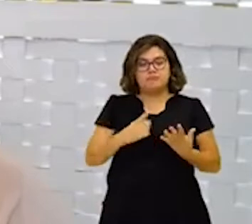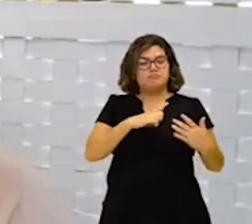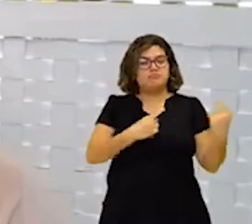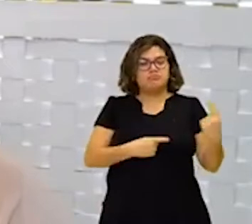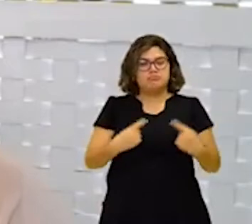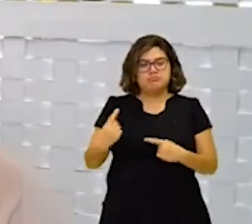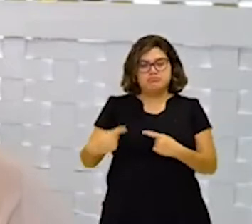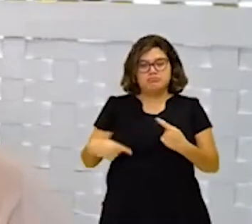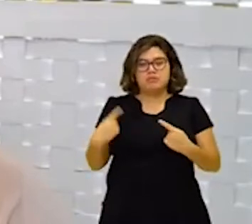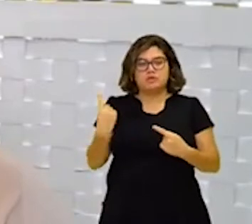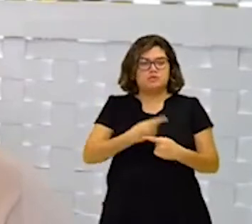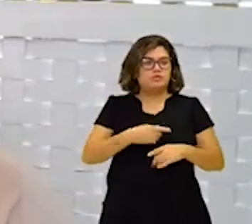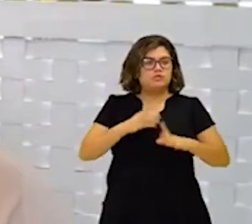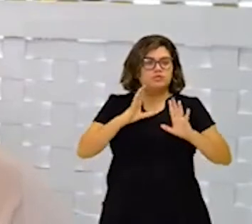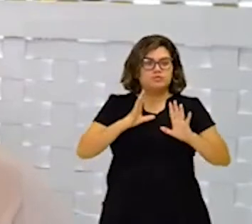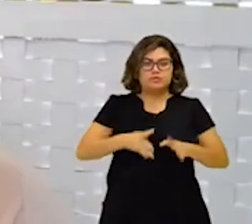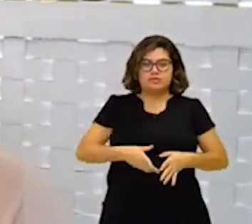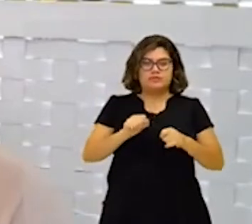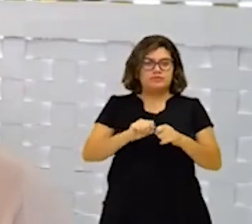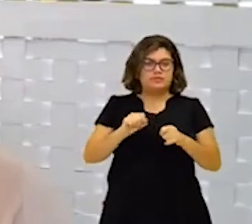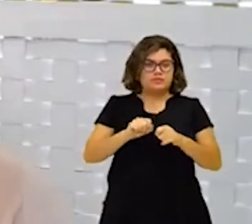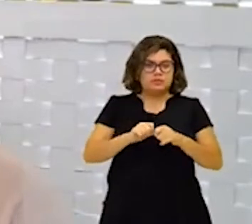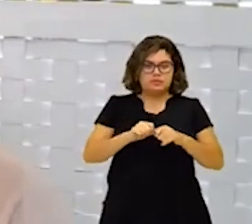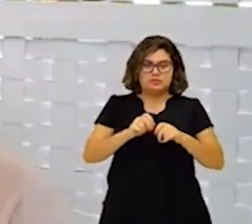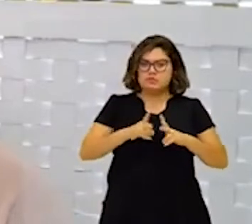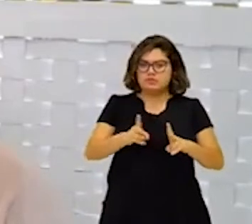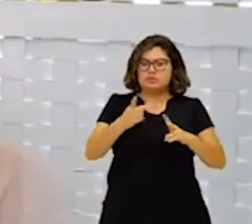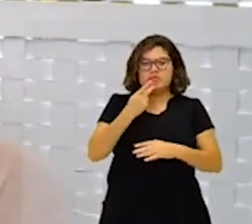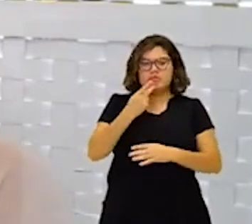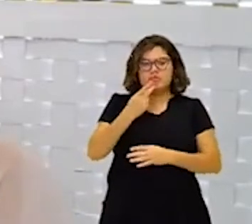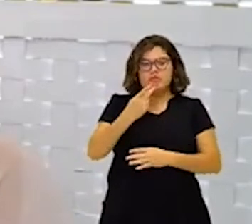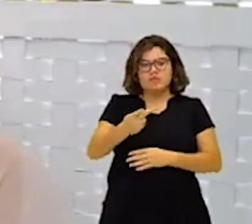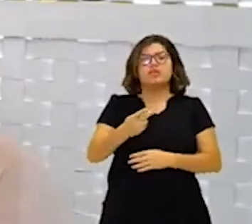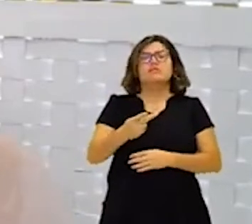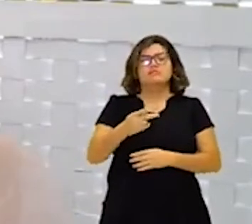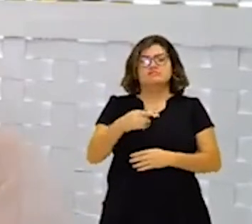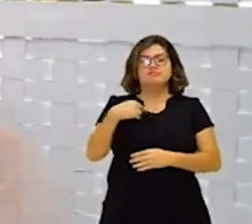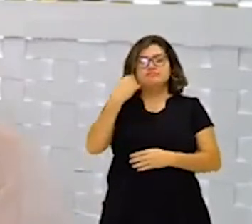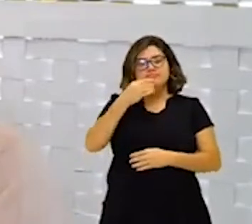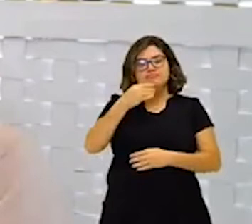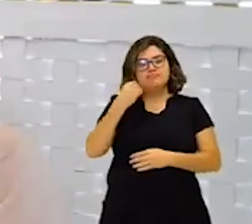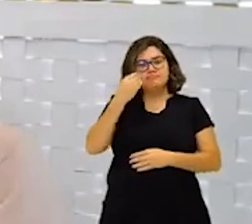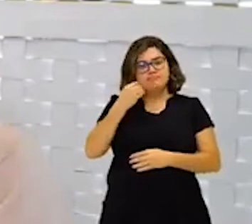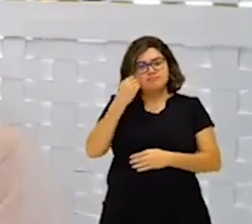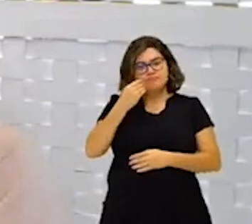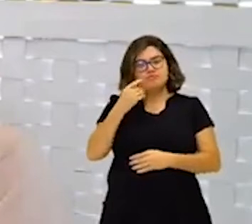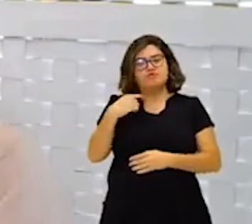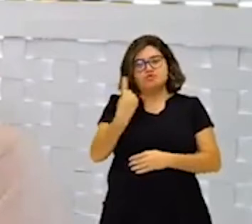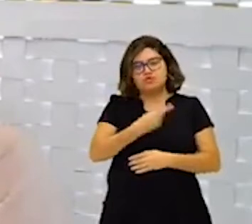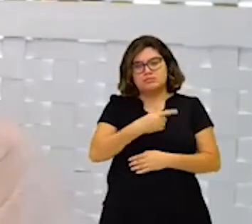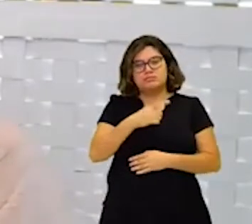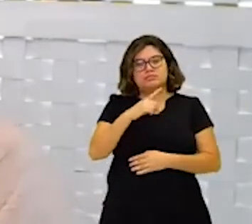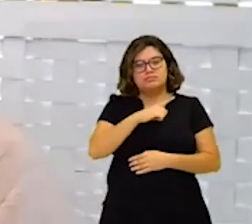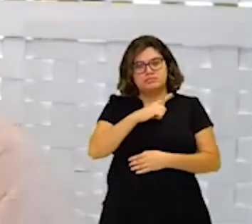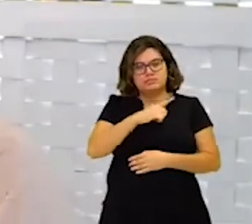já fazemos eu digo sempre dessa Minha experiência nós temos experiência política desde que nascemos